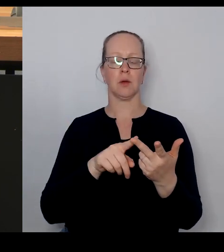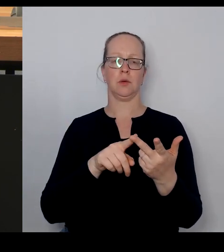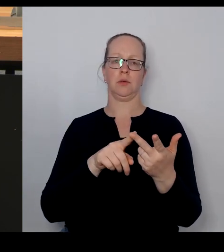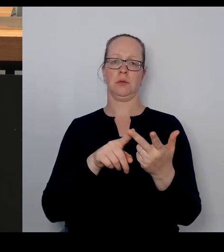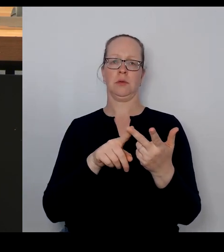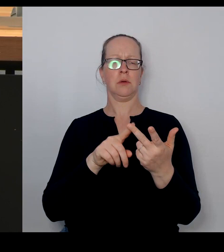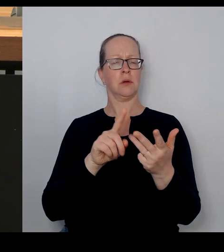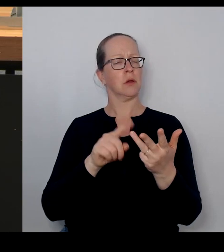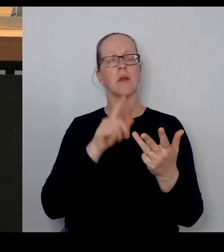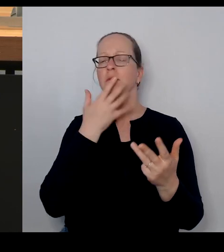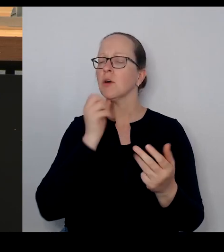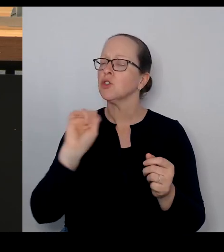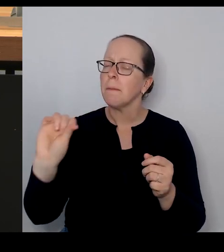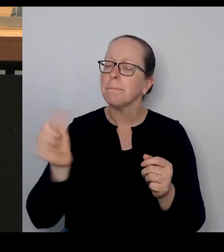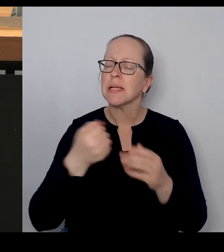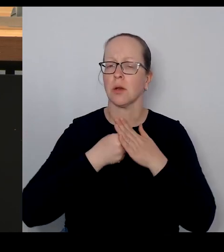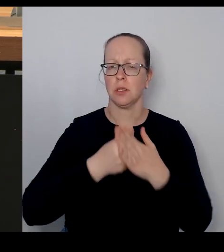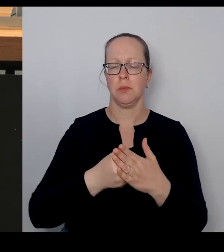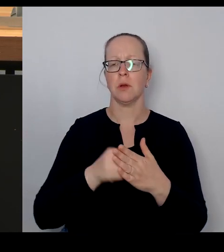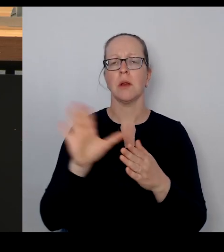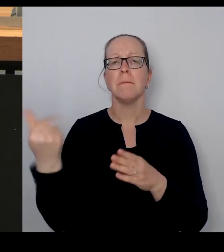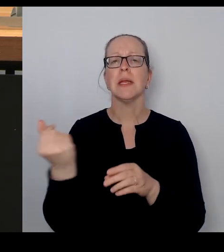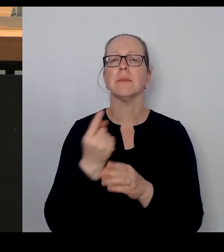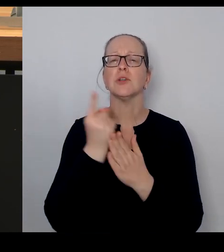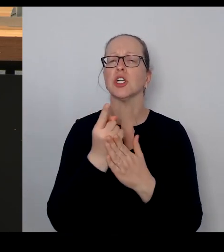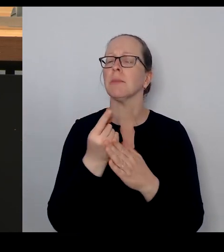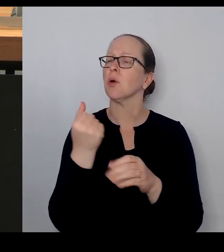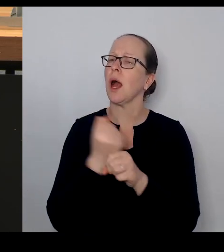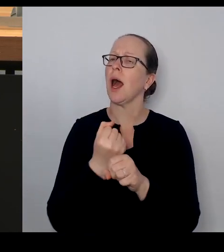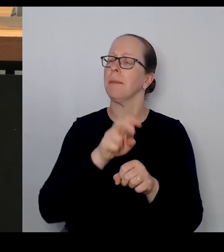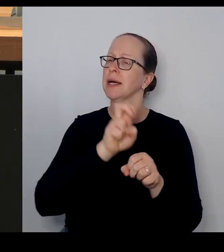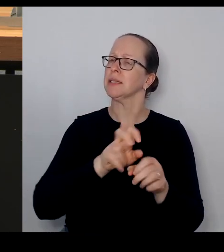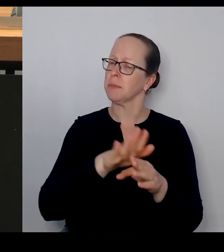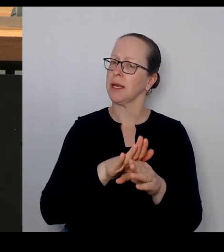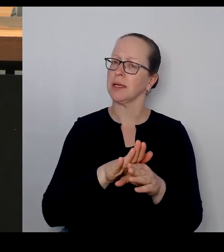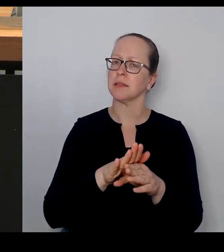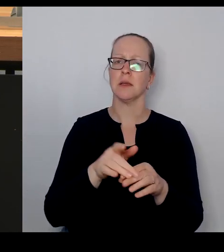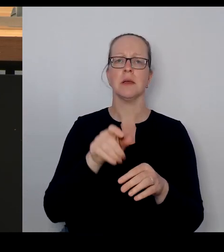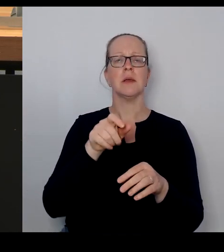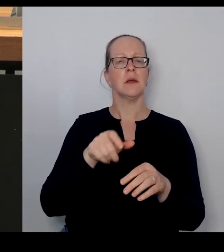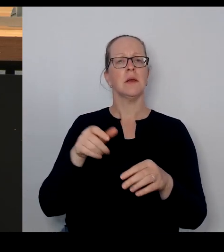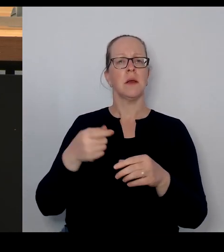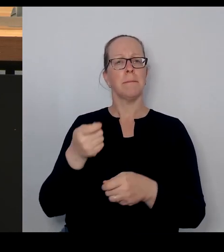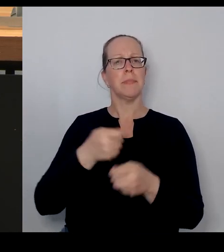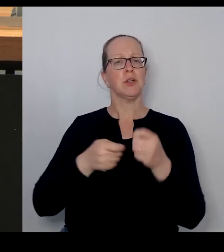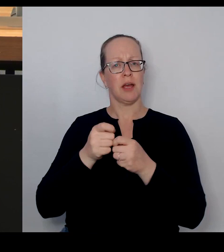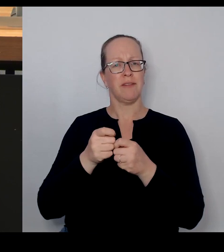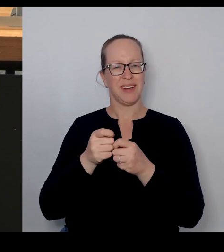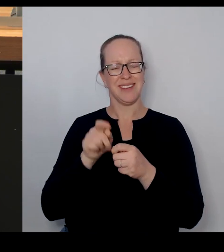auch die persönliche Bindung der Beschäftigten an ihre Schule. Es geht um die Verantwortung des Landes Berlins gegenüber den